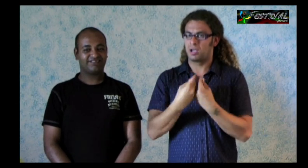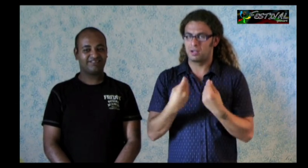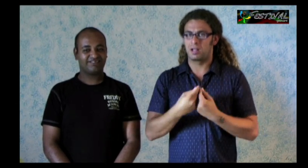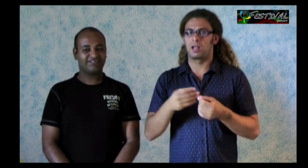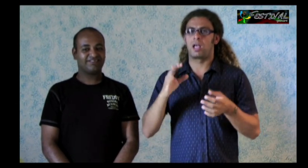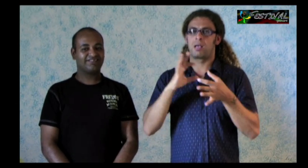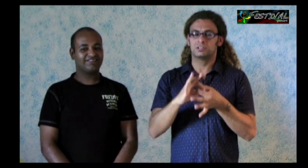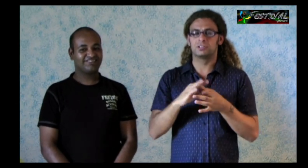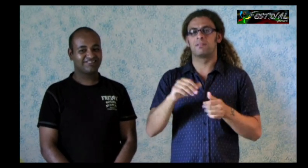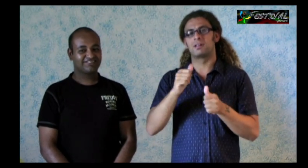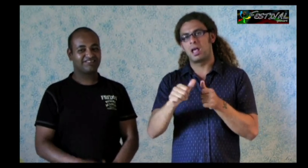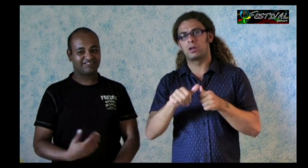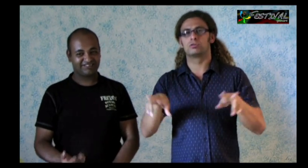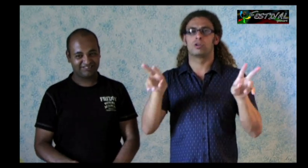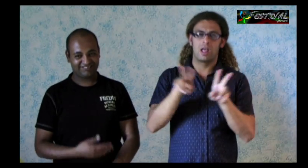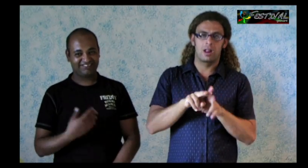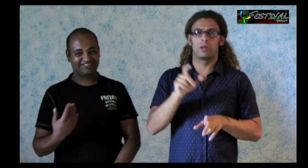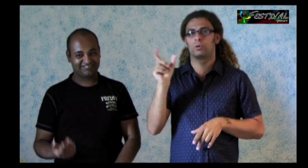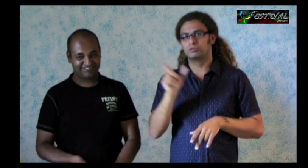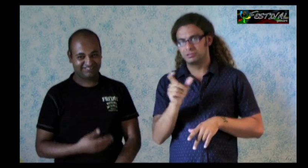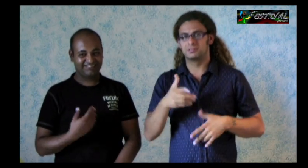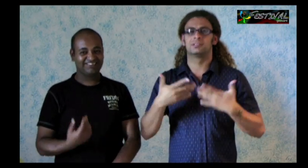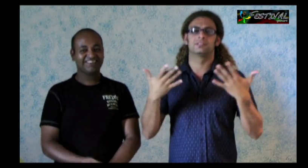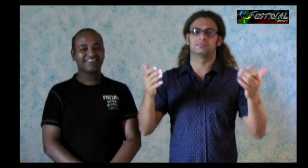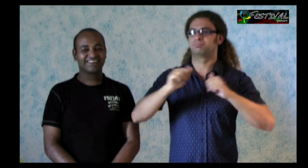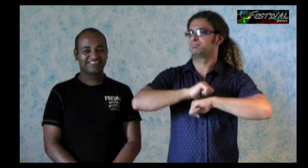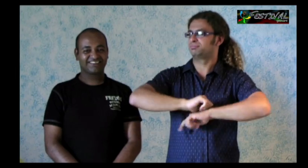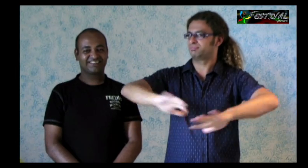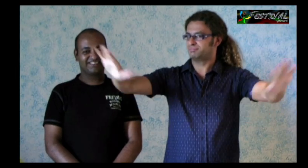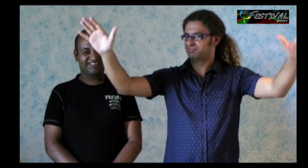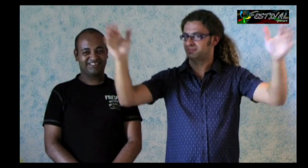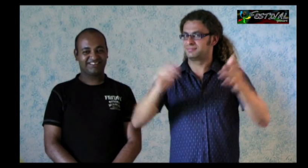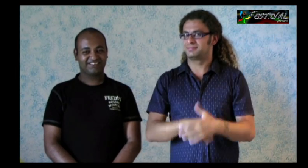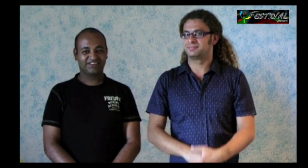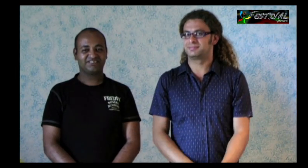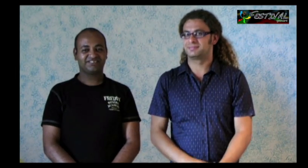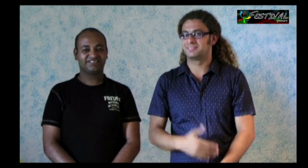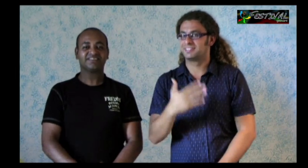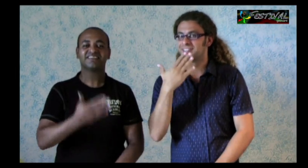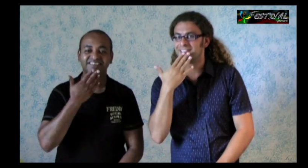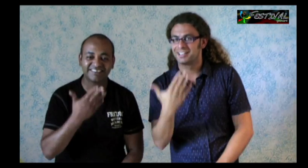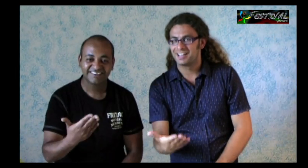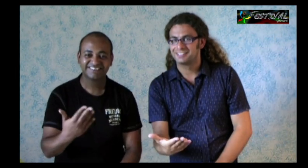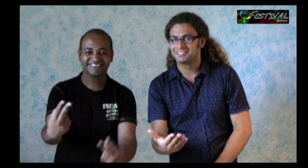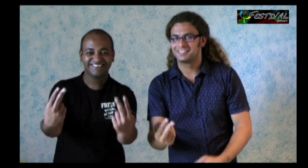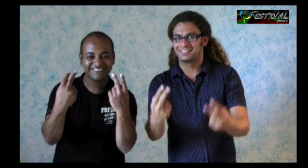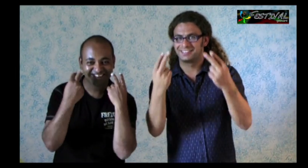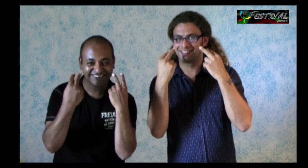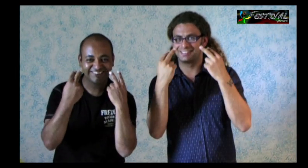colleghi, amici,sorelle e fratelli e cugini,..... massima diffusione! Grazie dell'attenzione!!!